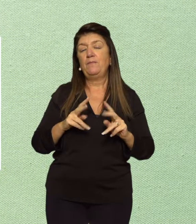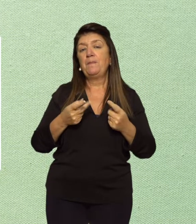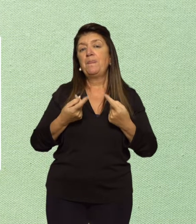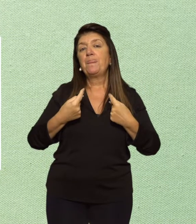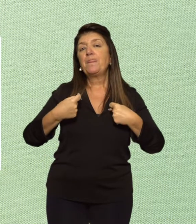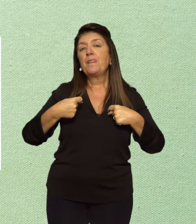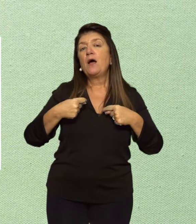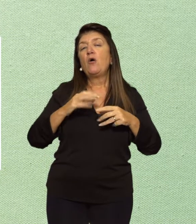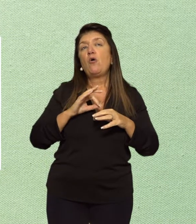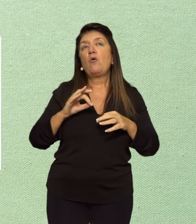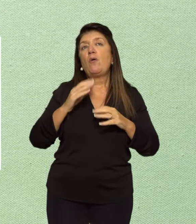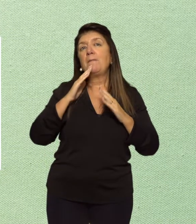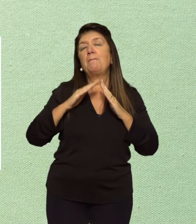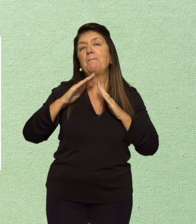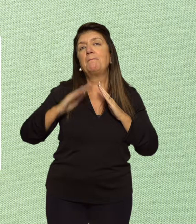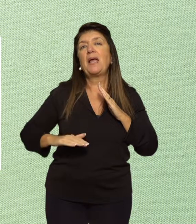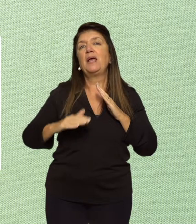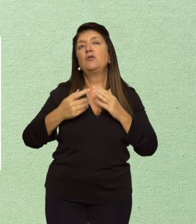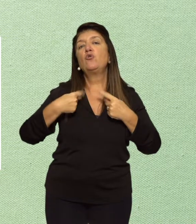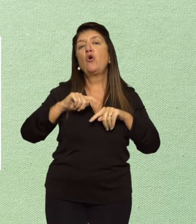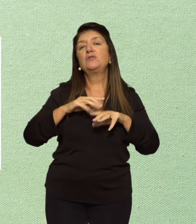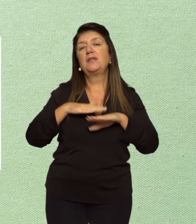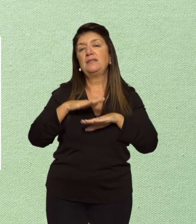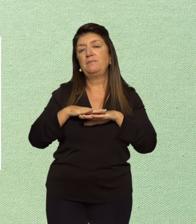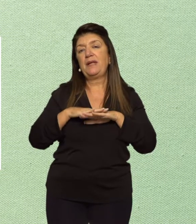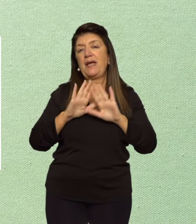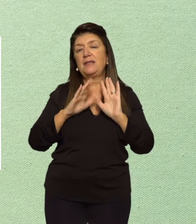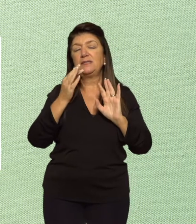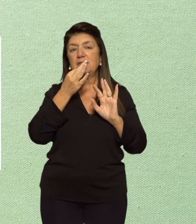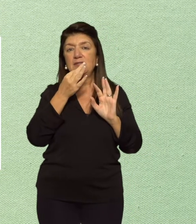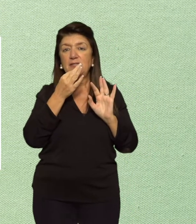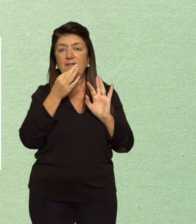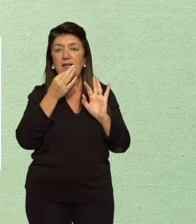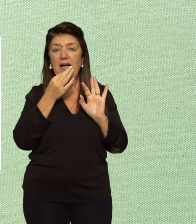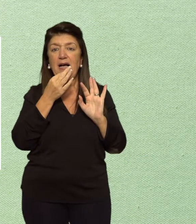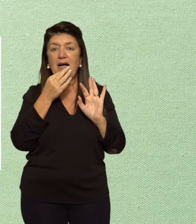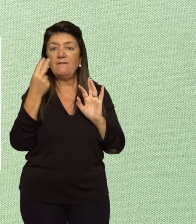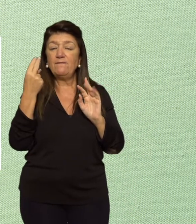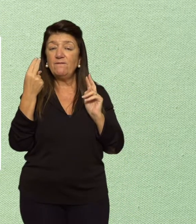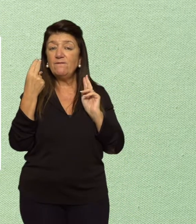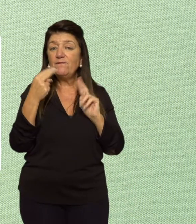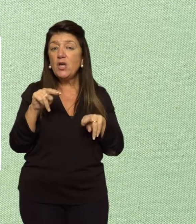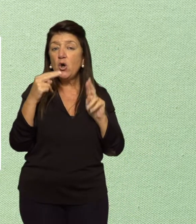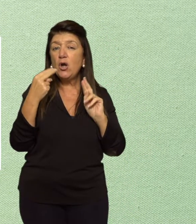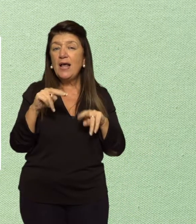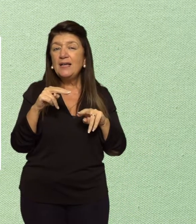meno, nella nostra esperienza. Nel senso che la violenza rivolta nei confronti di donne nella